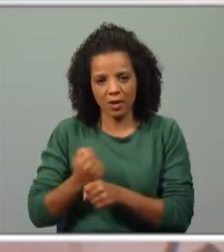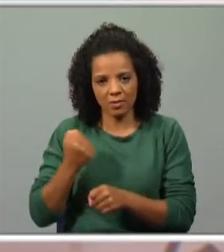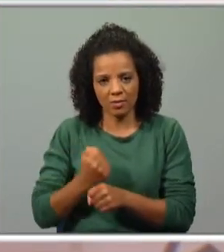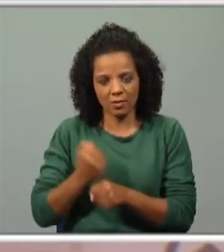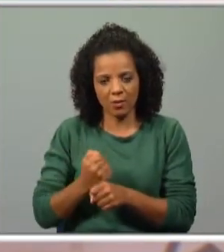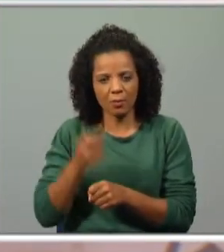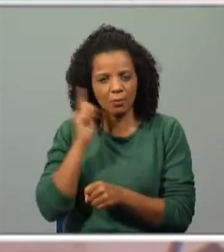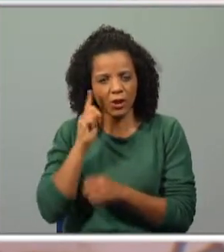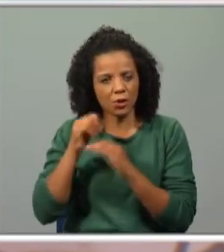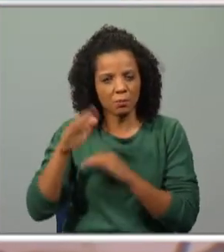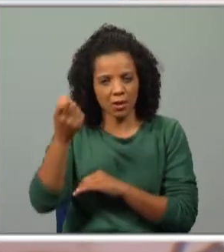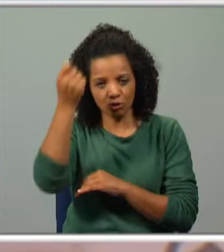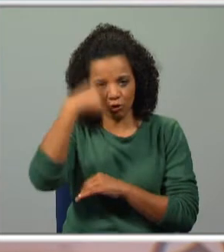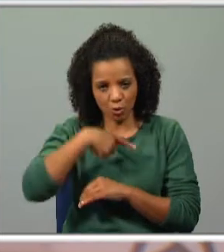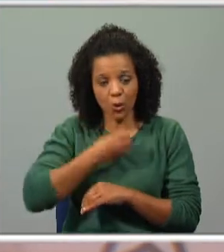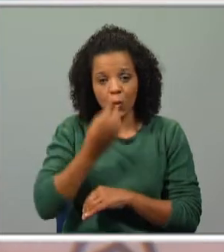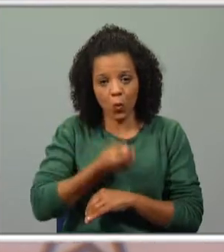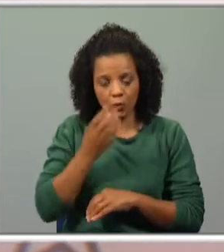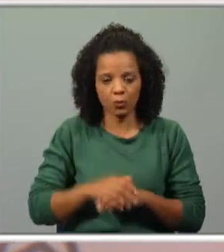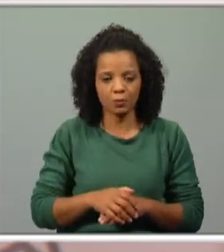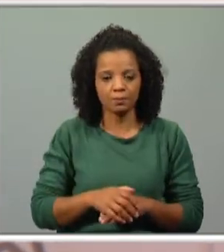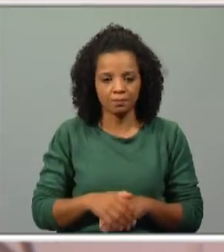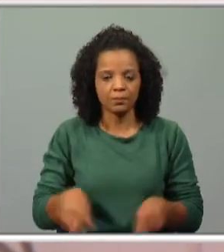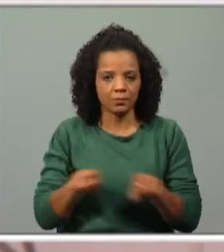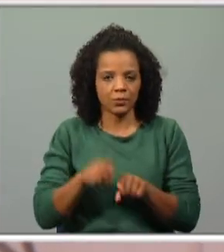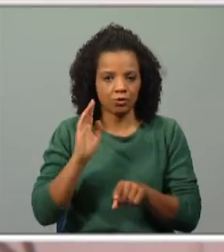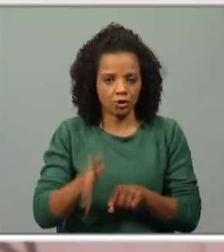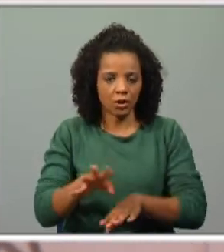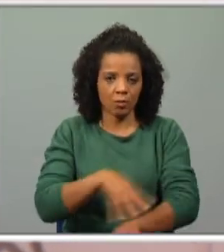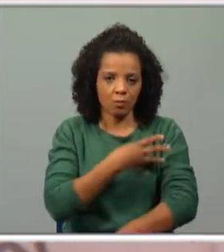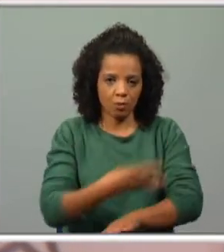determinantes neste conto portanto temos já aqui um ponto em comum do poema com o 這個故事中的決定因素，所以我們有這已經是這首詩的一個共同點了